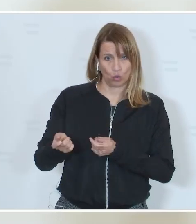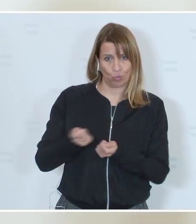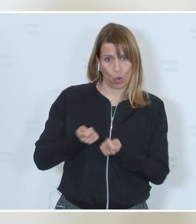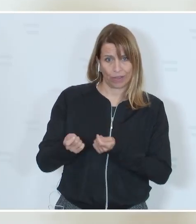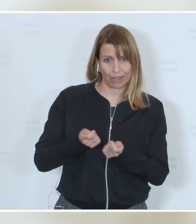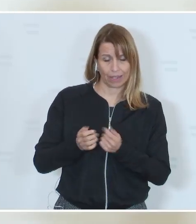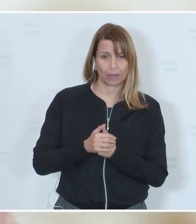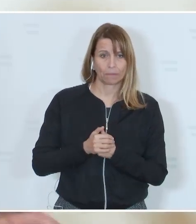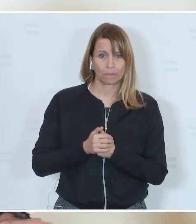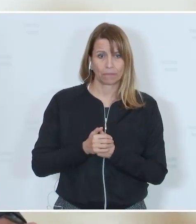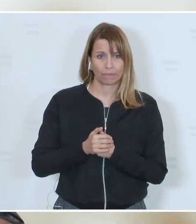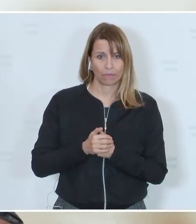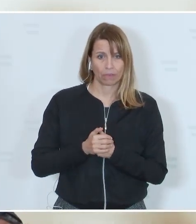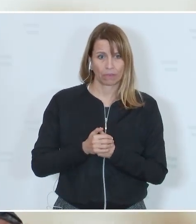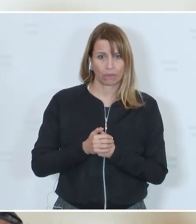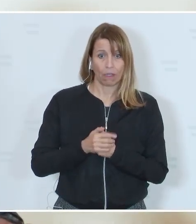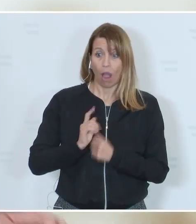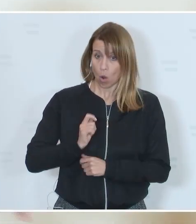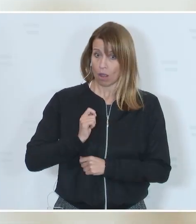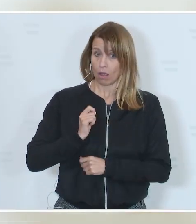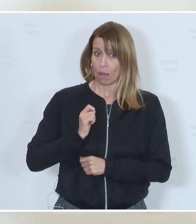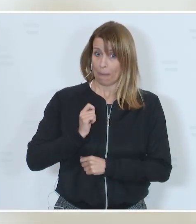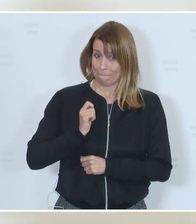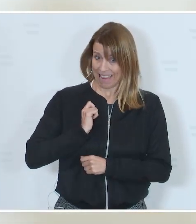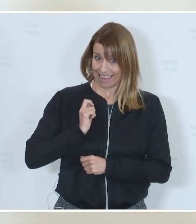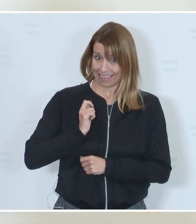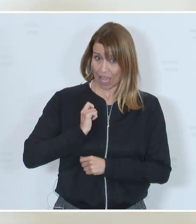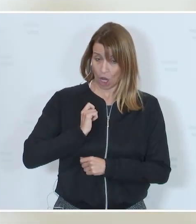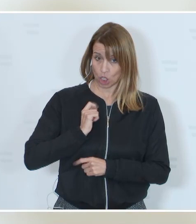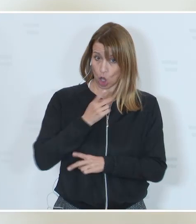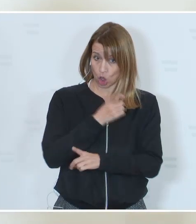wobei wir die militärische Neutralität, aber nicht die politische Neutralität, betonen.